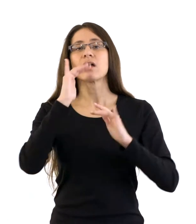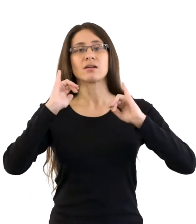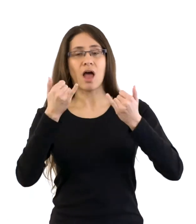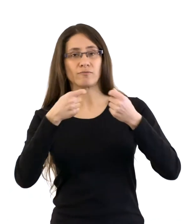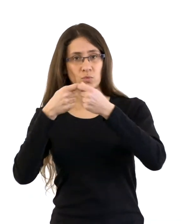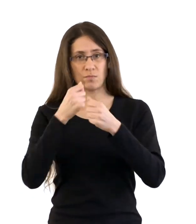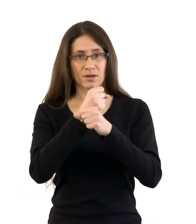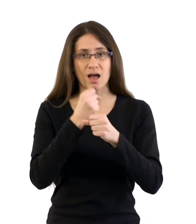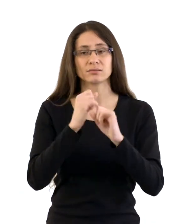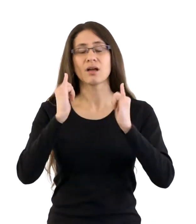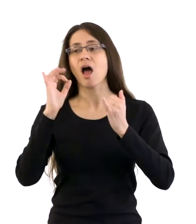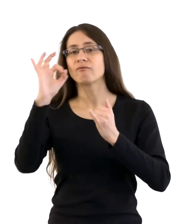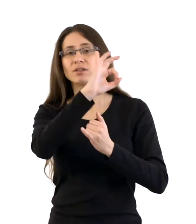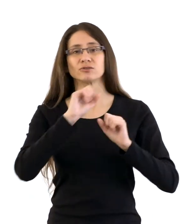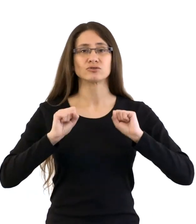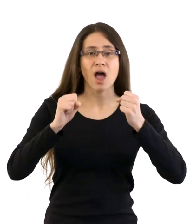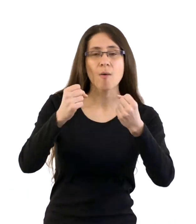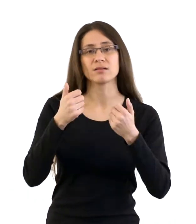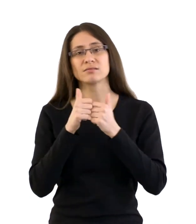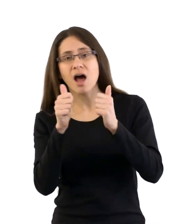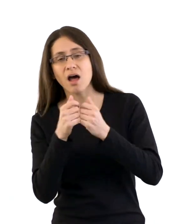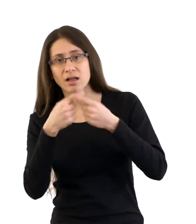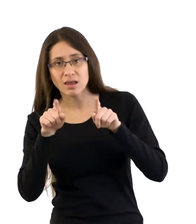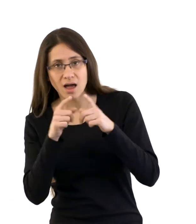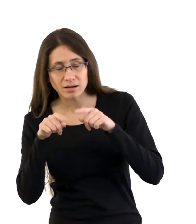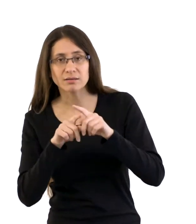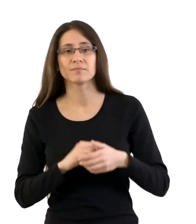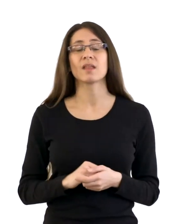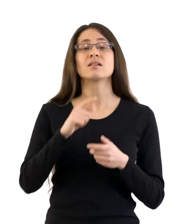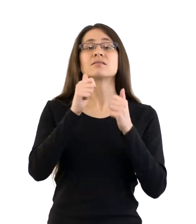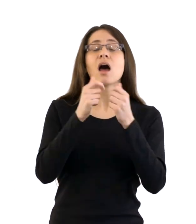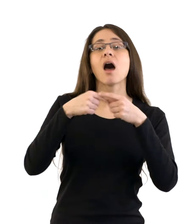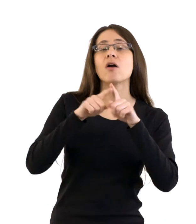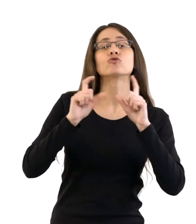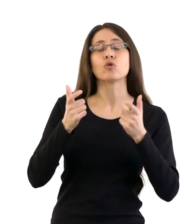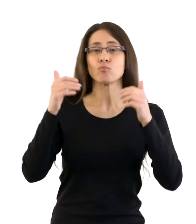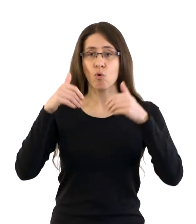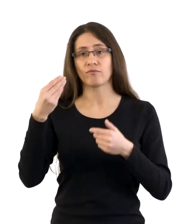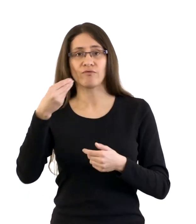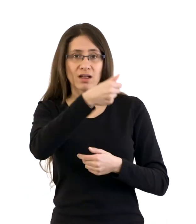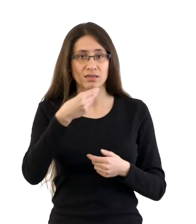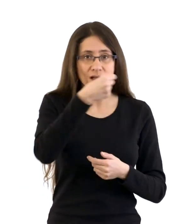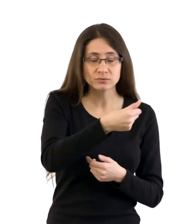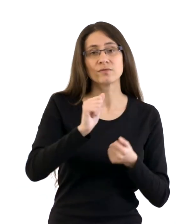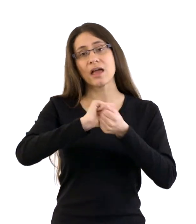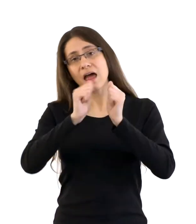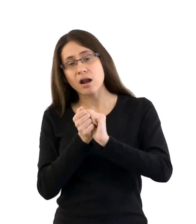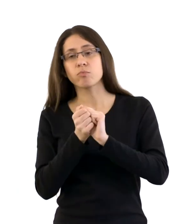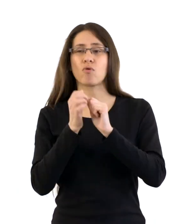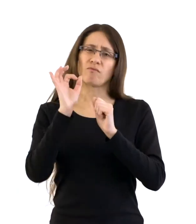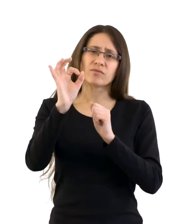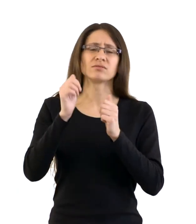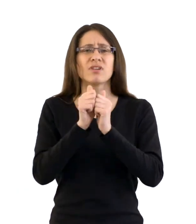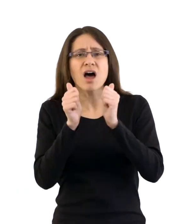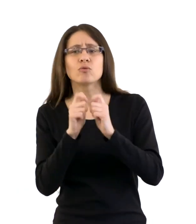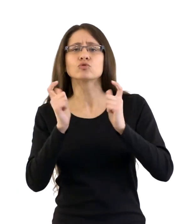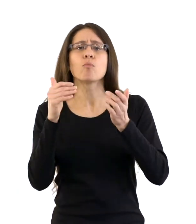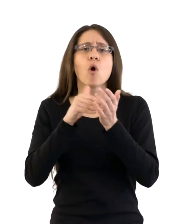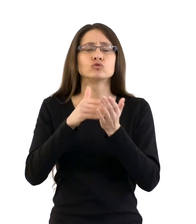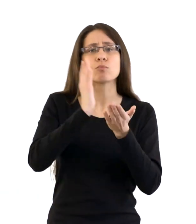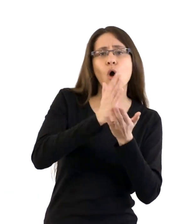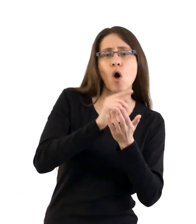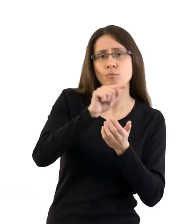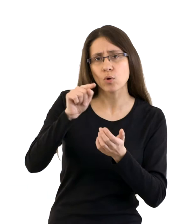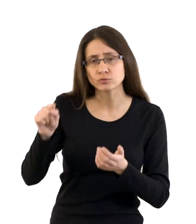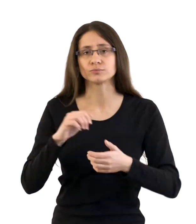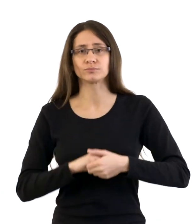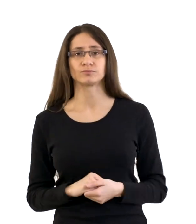(zasady współpracy, realizacji zadań, zasady finansowe).